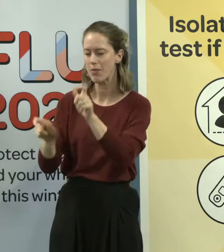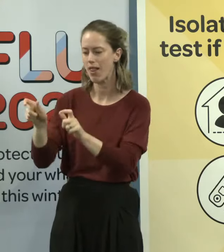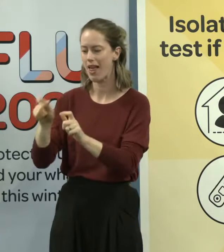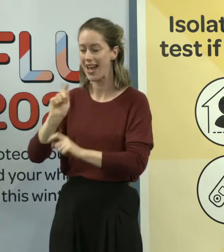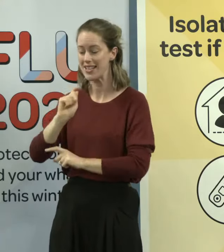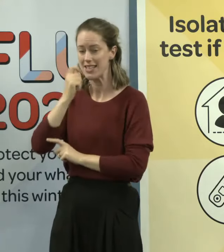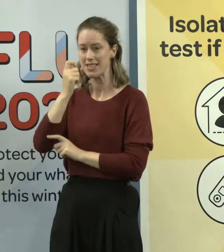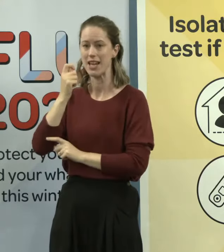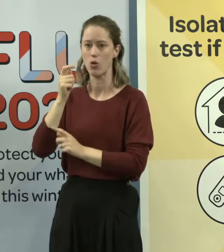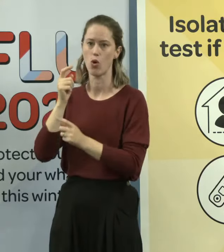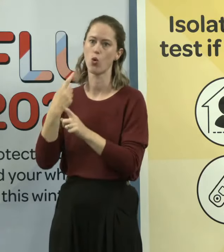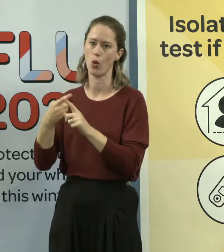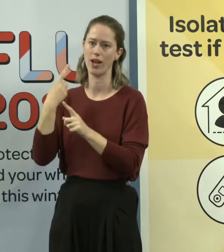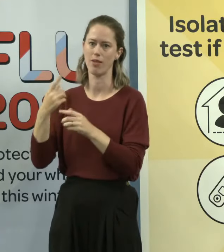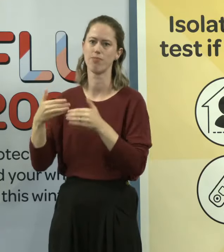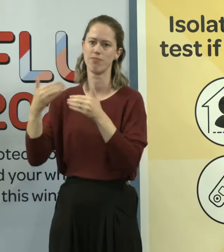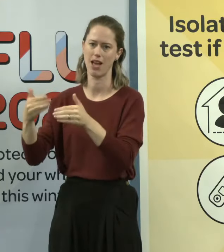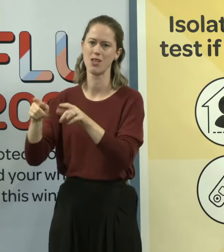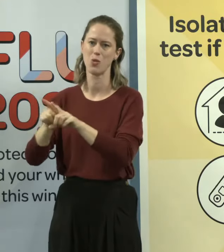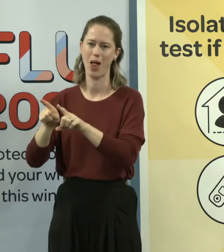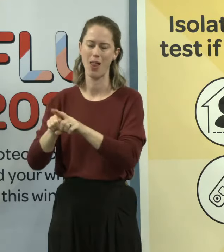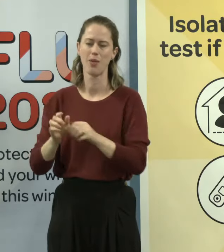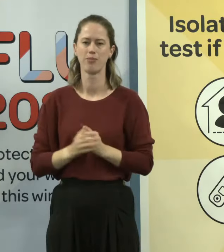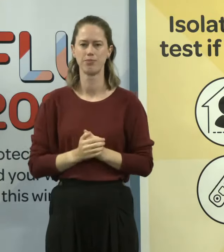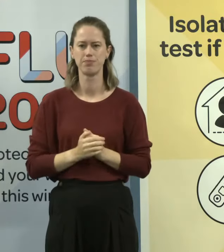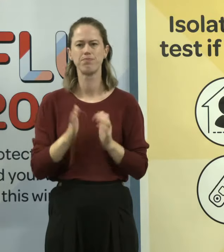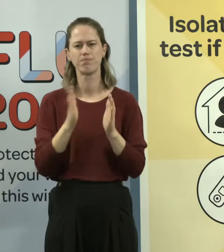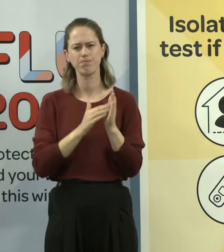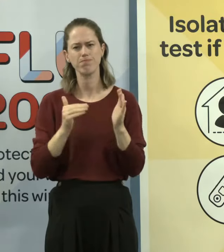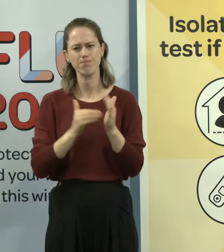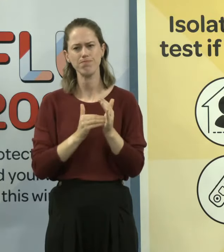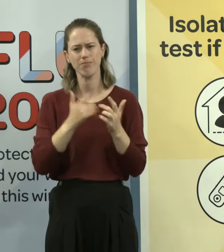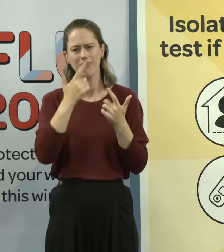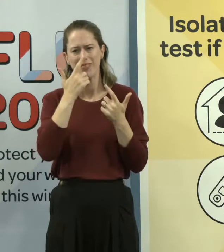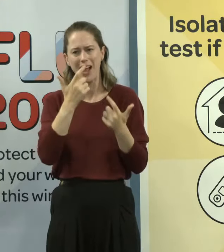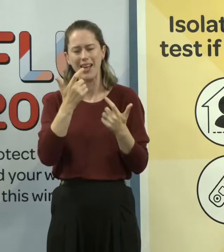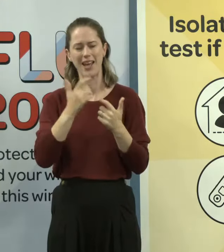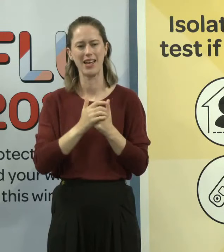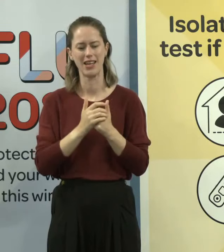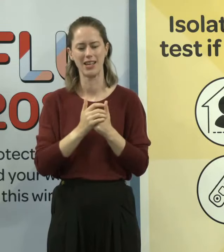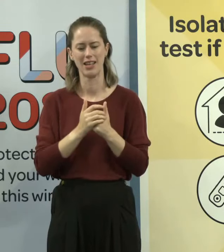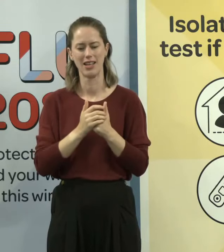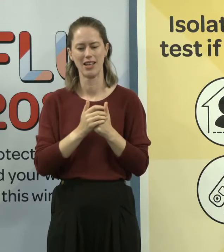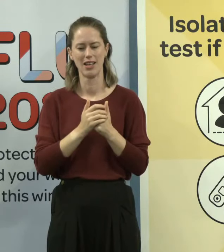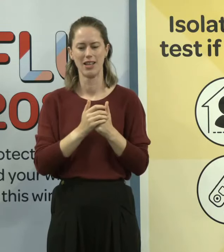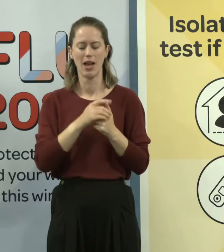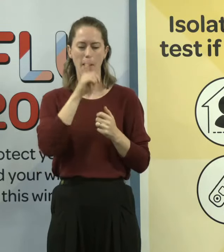waho o te hohipera i whakawhanakehia tere he rite tonu te tere o te ahunga